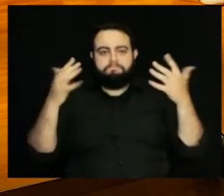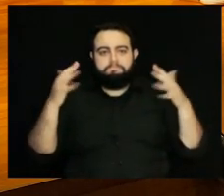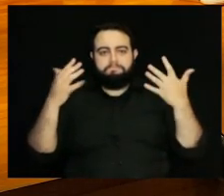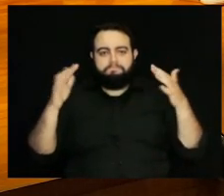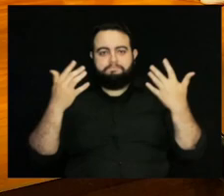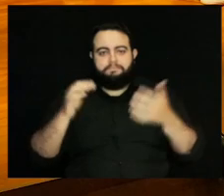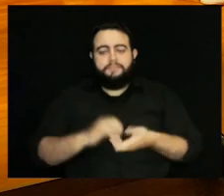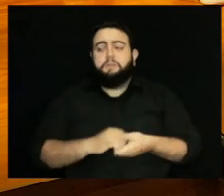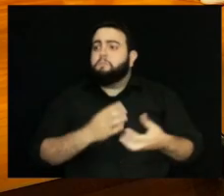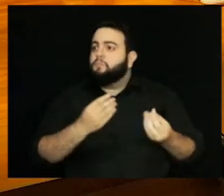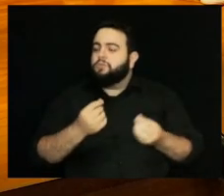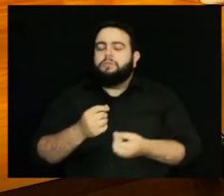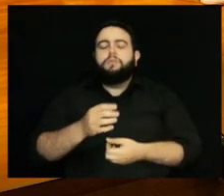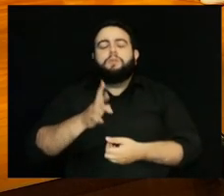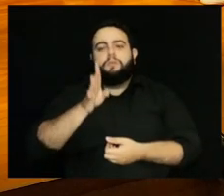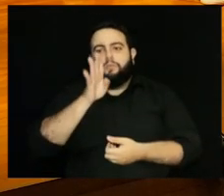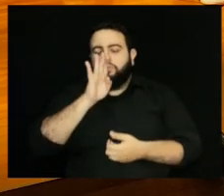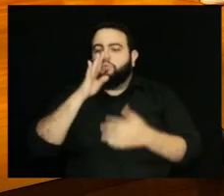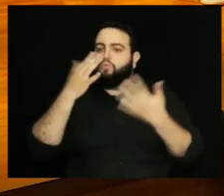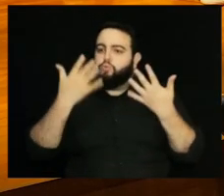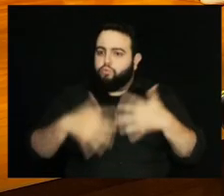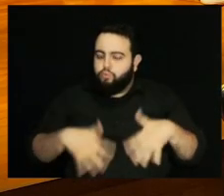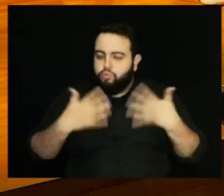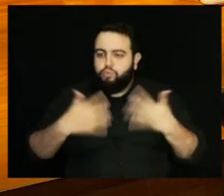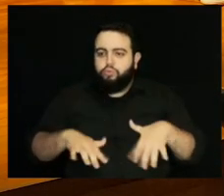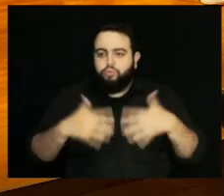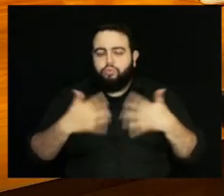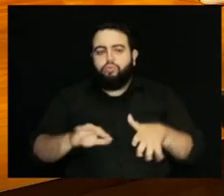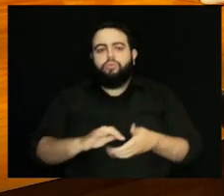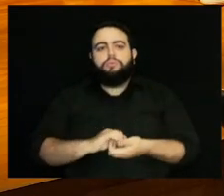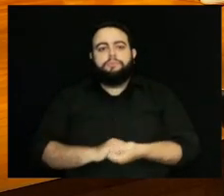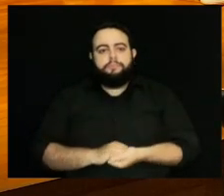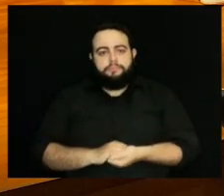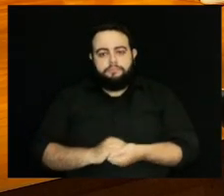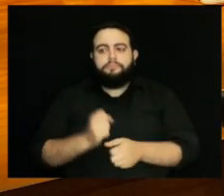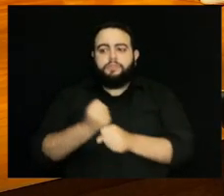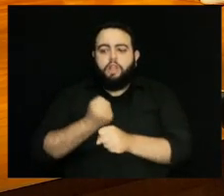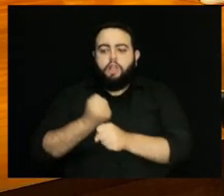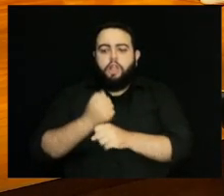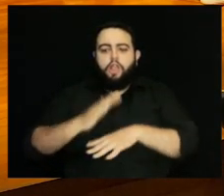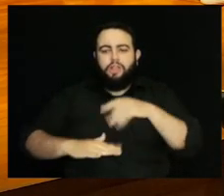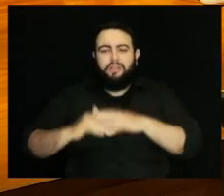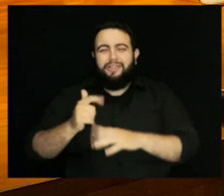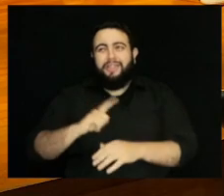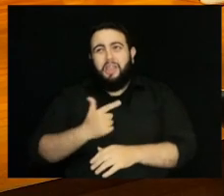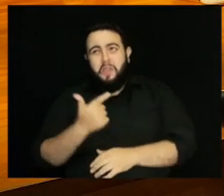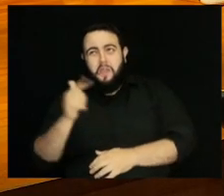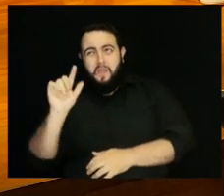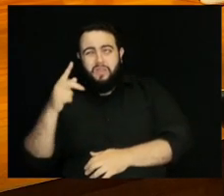É muito impressionante né o que cara pega e constrói. Tem uma outra canção dele que eu não vou tocar